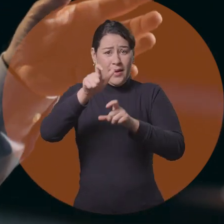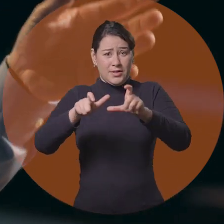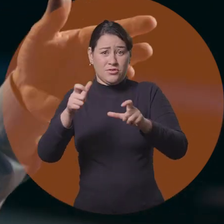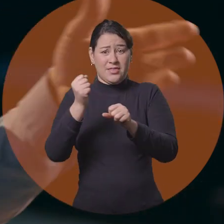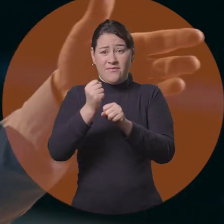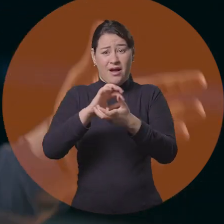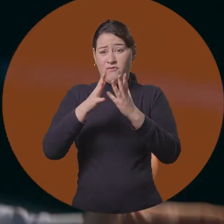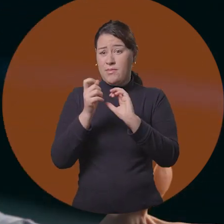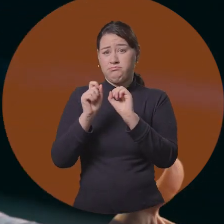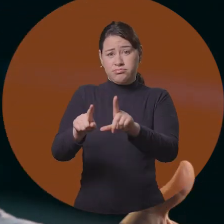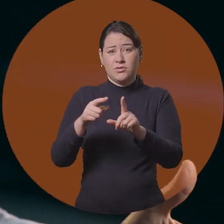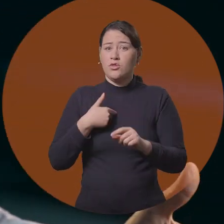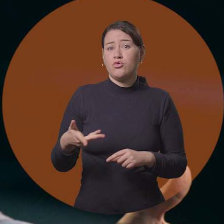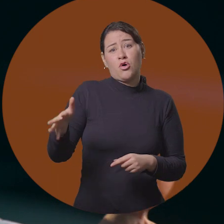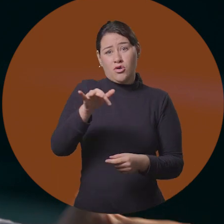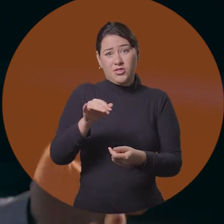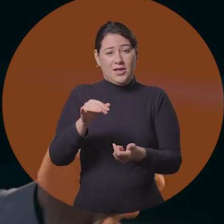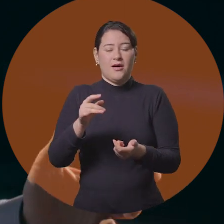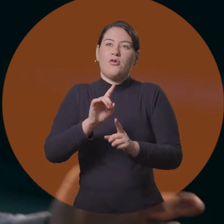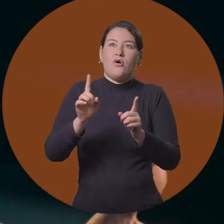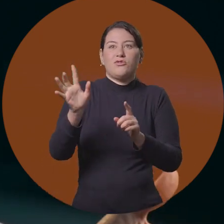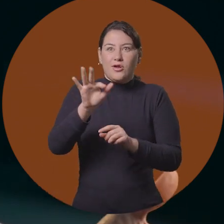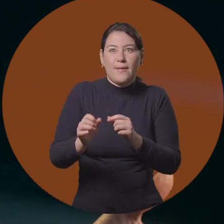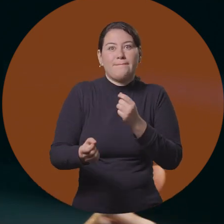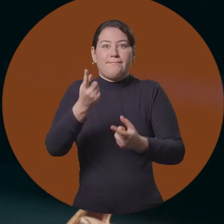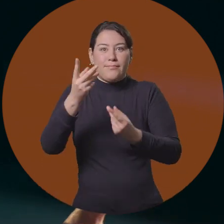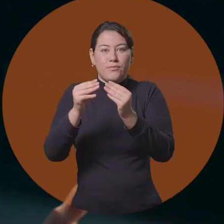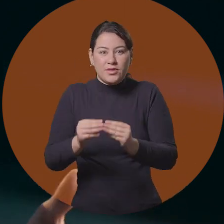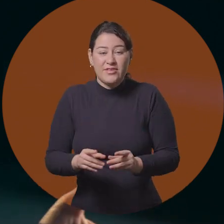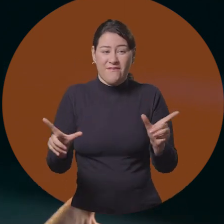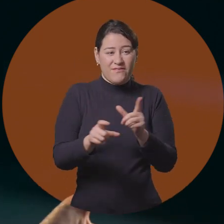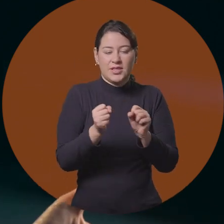A mí me pasa todos los días, no todos los días, pero muchas veces, que me voy del trabajo recontra caliente.